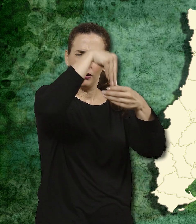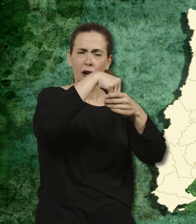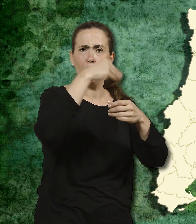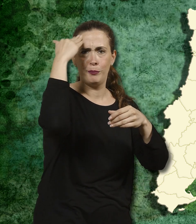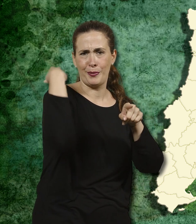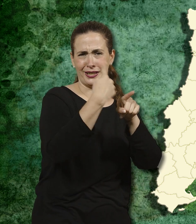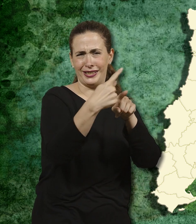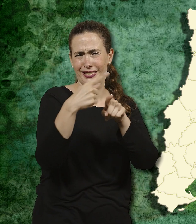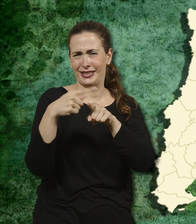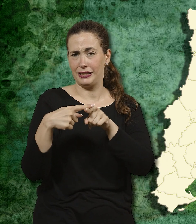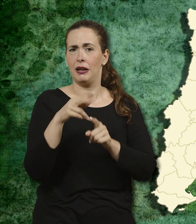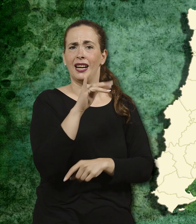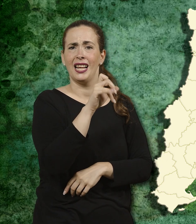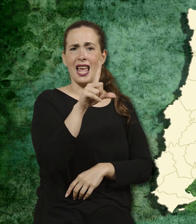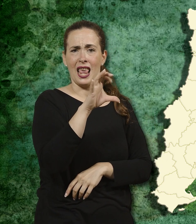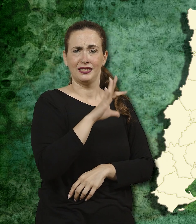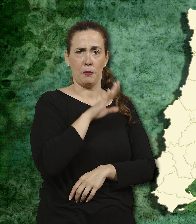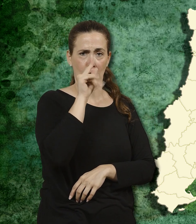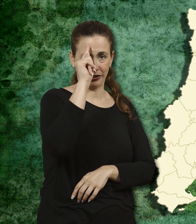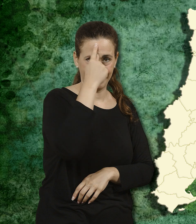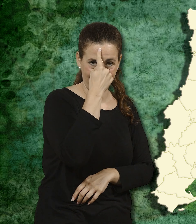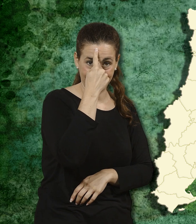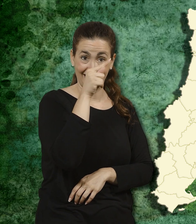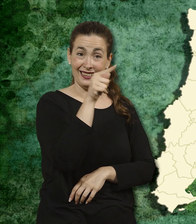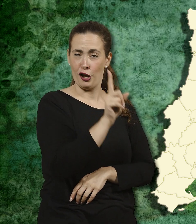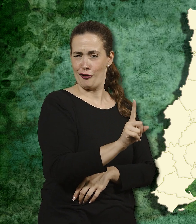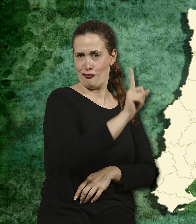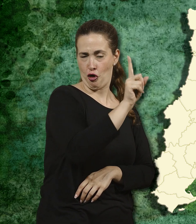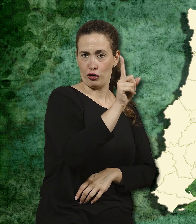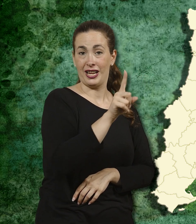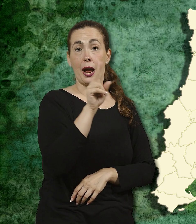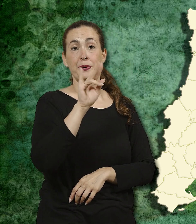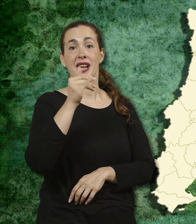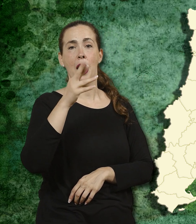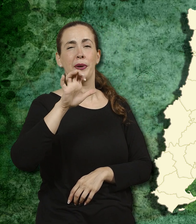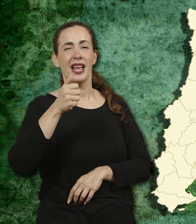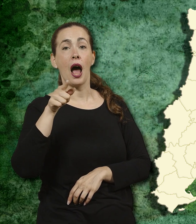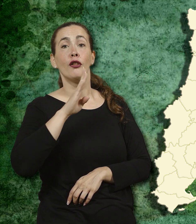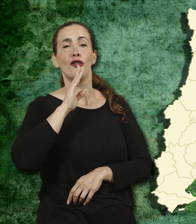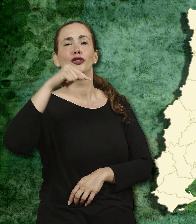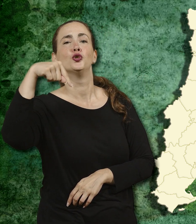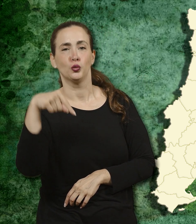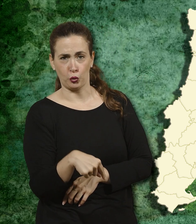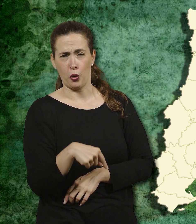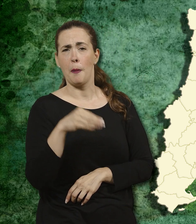Està format per Riells del Montseny, al nord; per Viabrea, al sud,